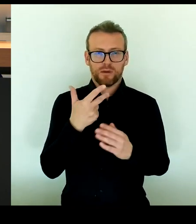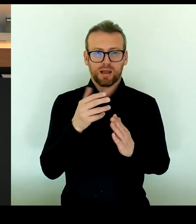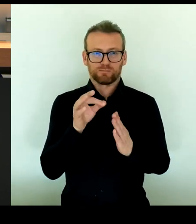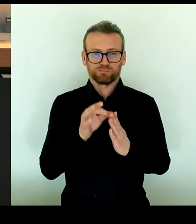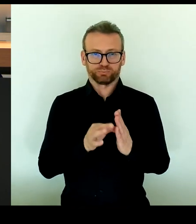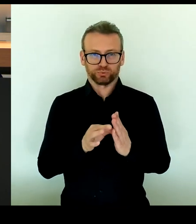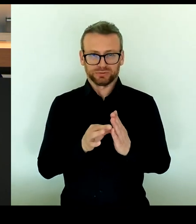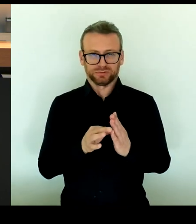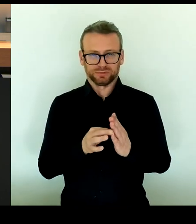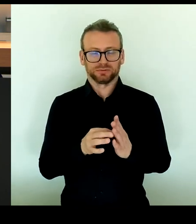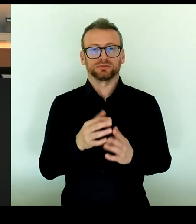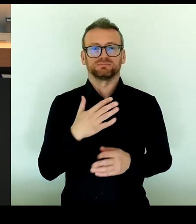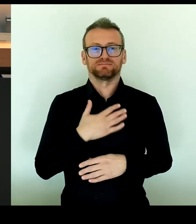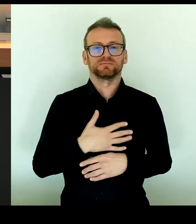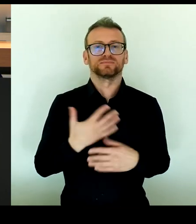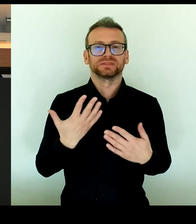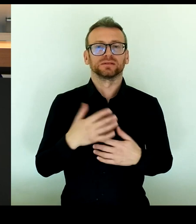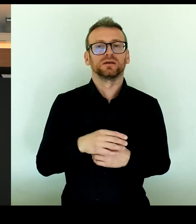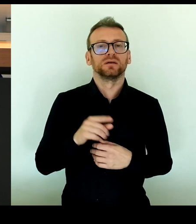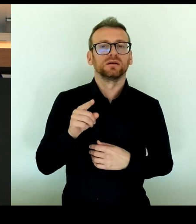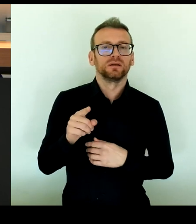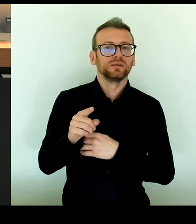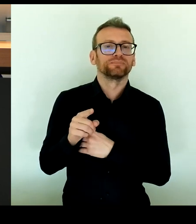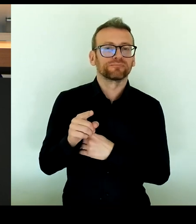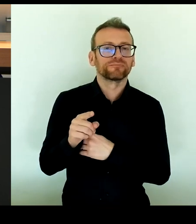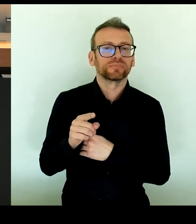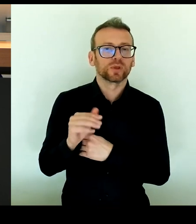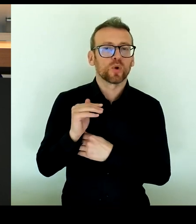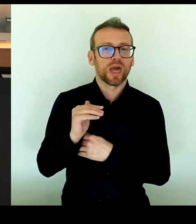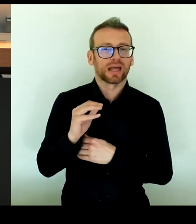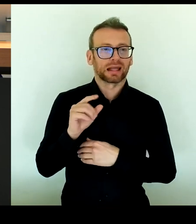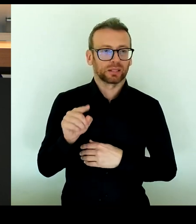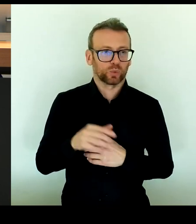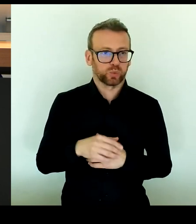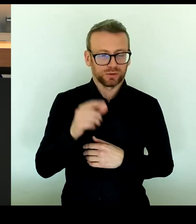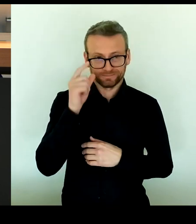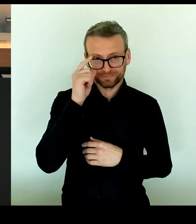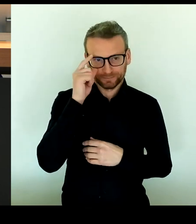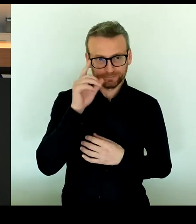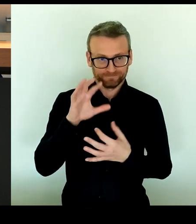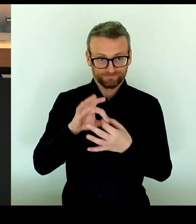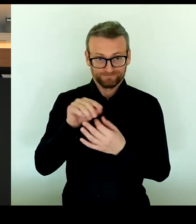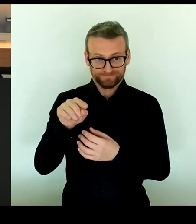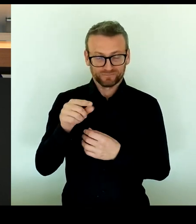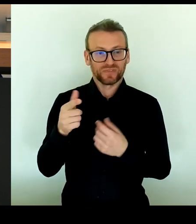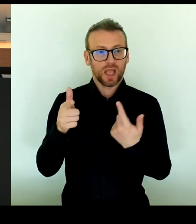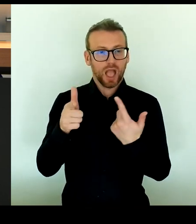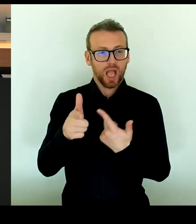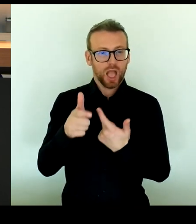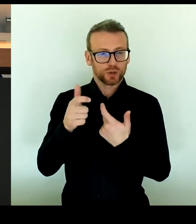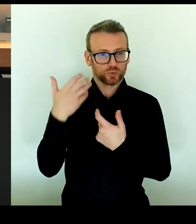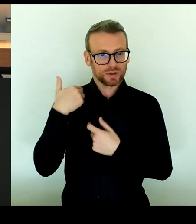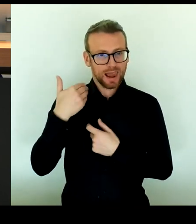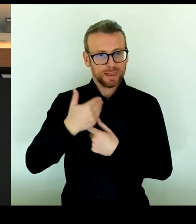Und bei allem Verständnis, das man in der Krise auch manchmal Kompromisse machen muss, so wie das dann auch die ganze Zeit beim Datenschutz